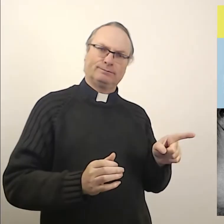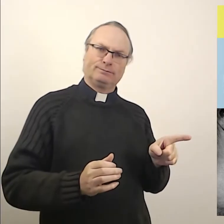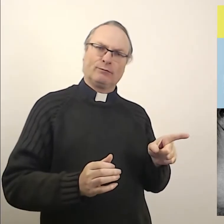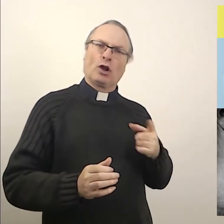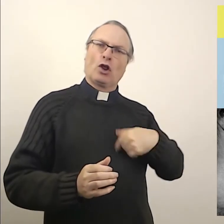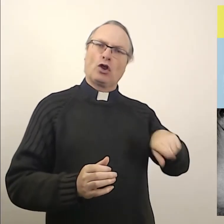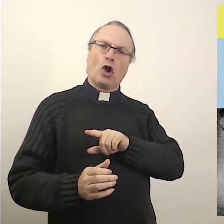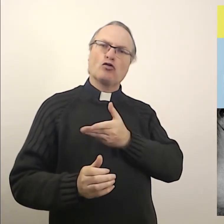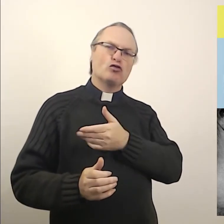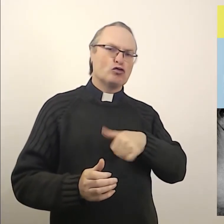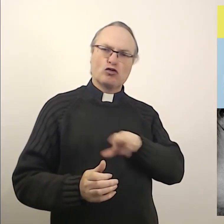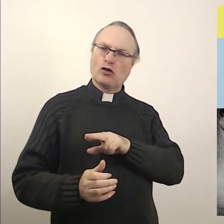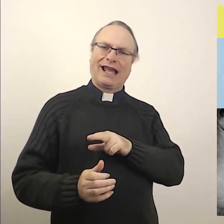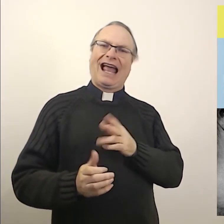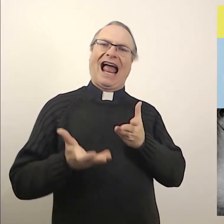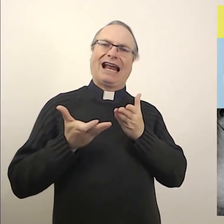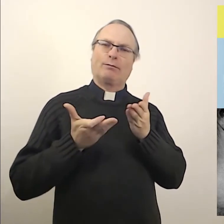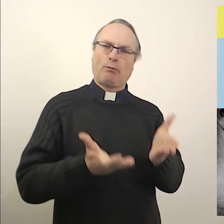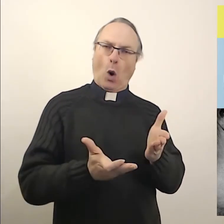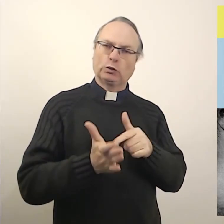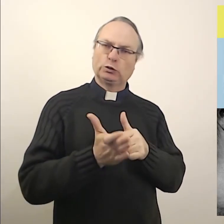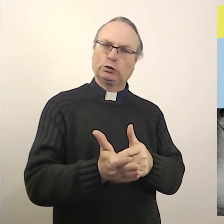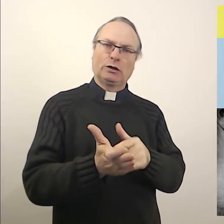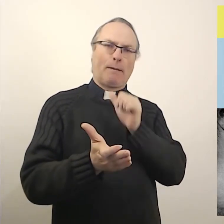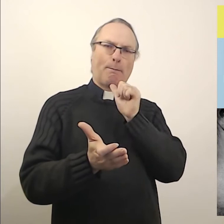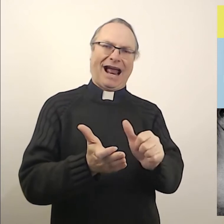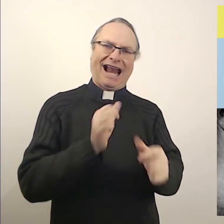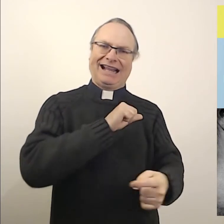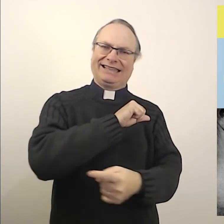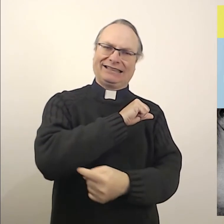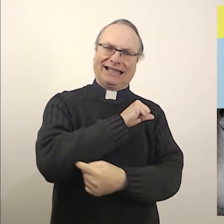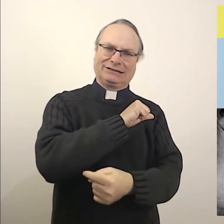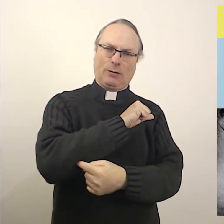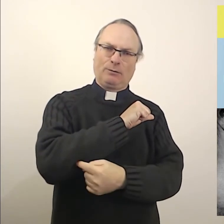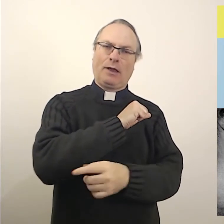ne nous expose pas à la tentation,